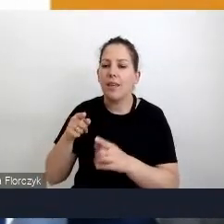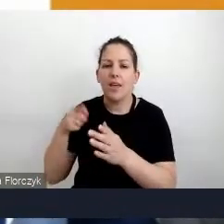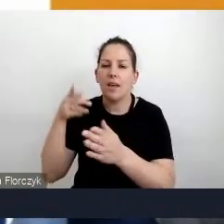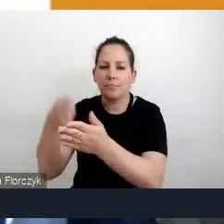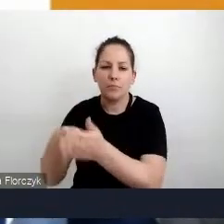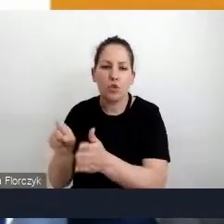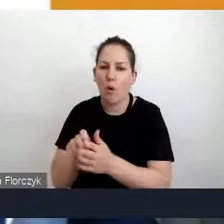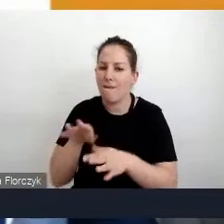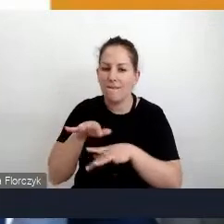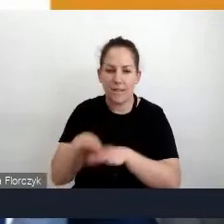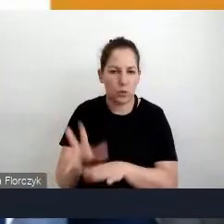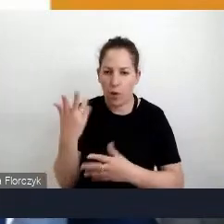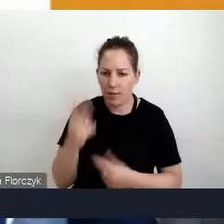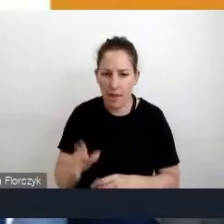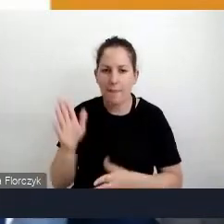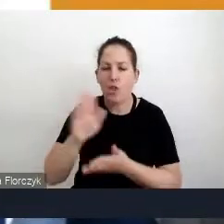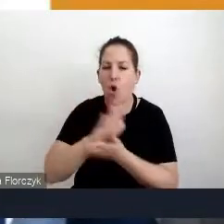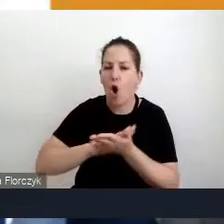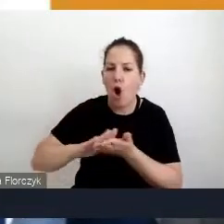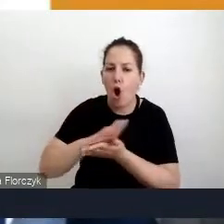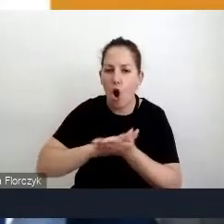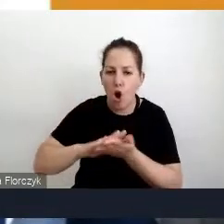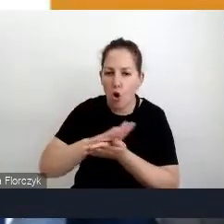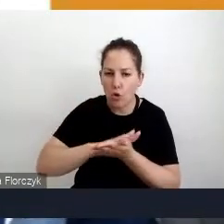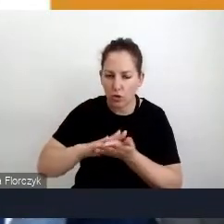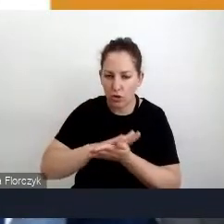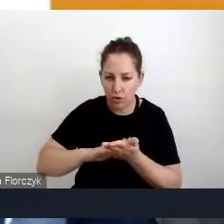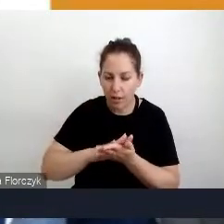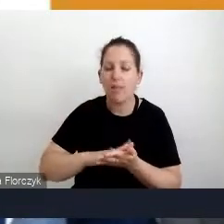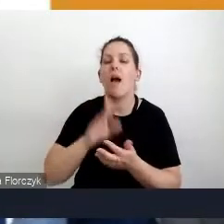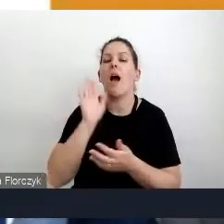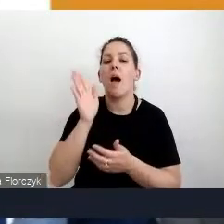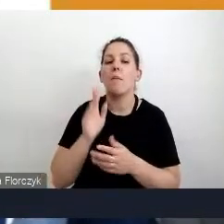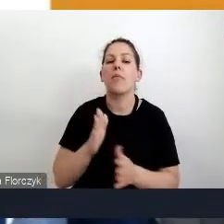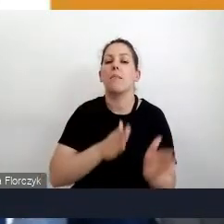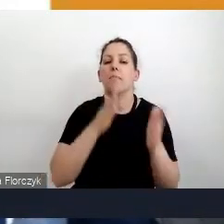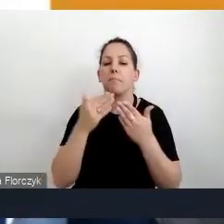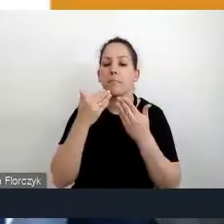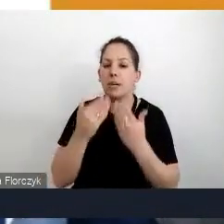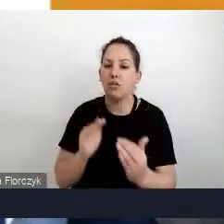Ścieki będą oczyszczane na naszej oczyszczalni, a następnie dzięki dostosowaniu technologii,